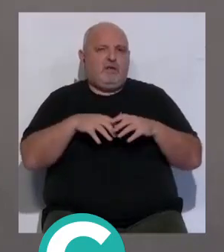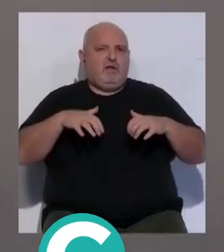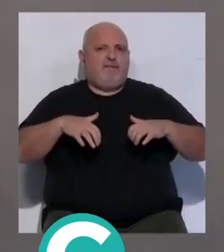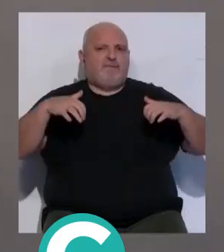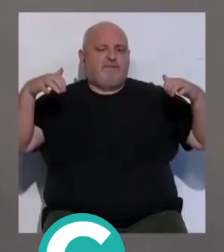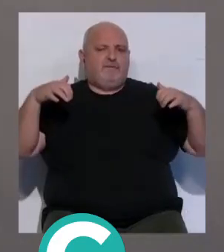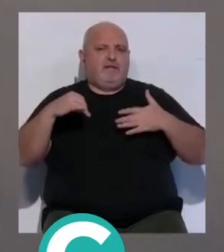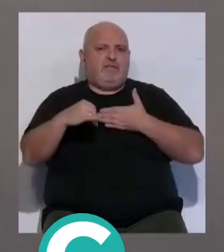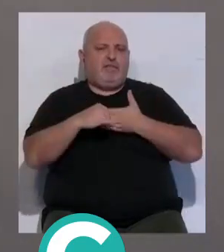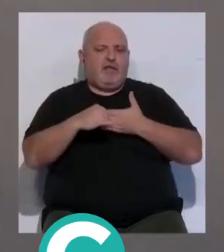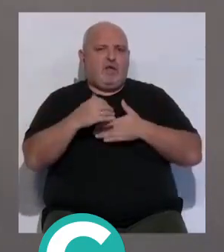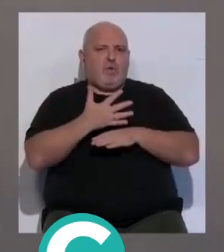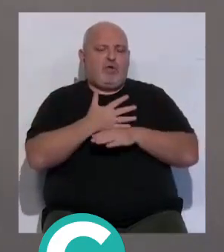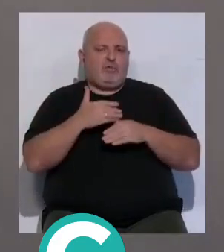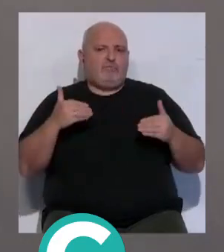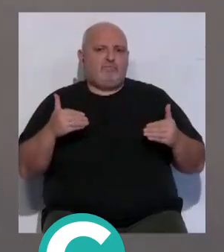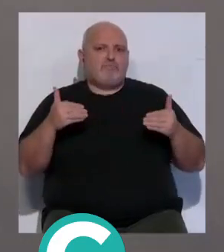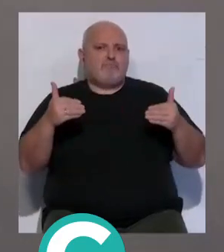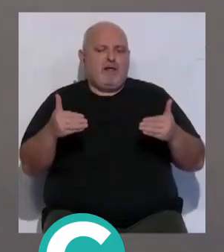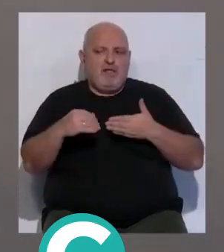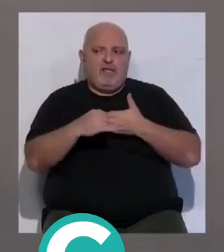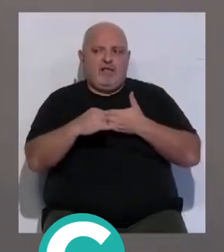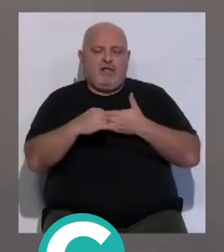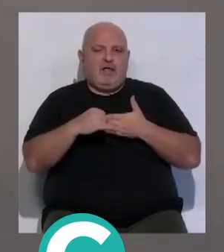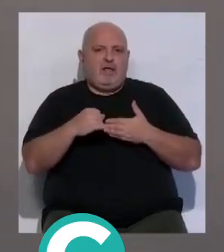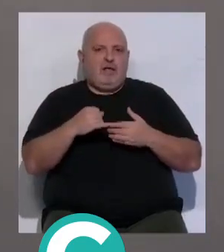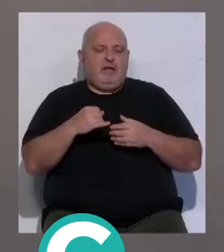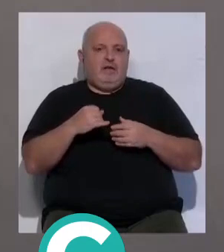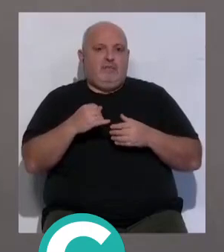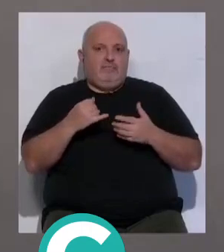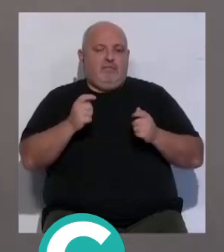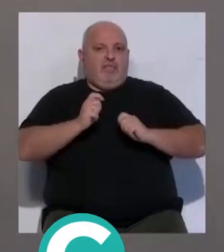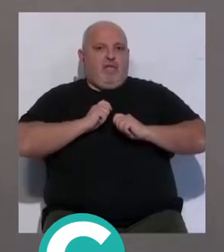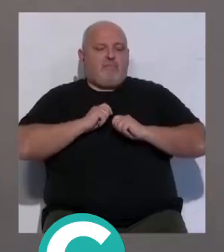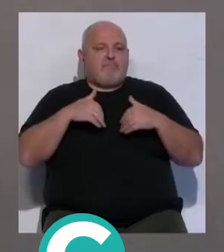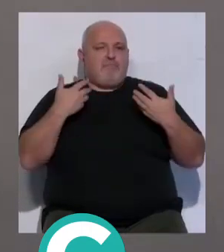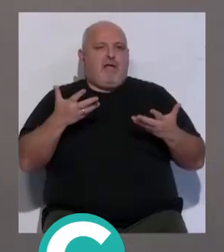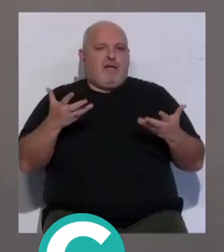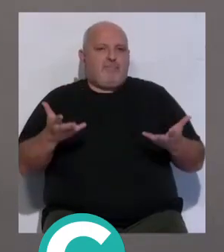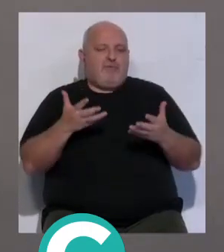mucho más cerca de los jugadores y parece como que ese aliento llega mucho más y el jugador o